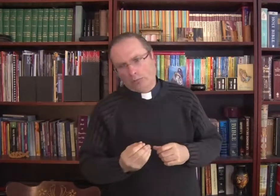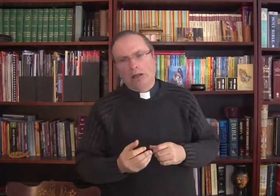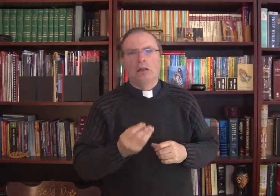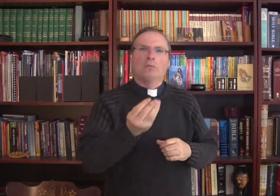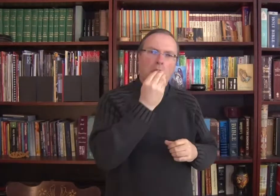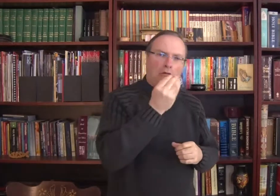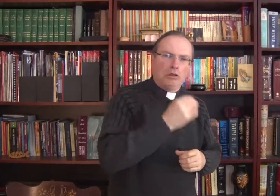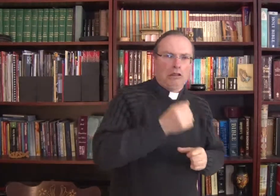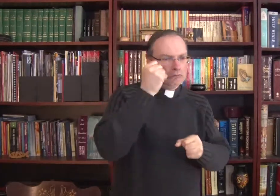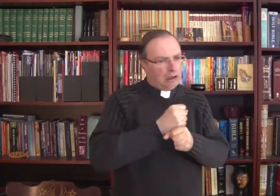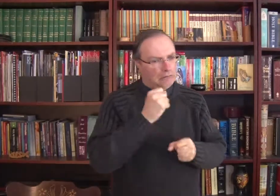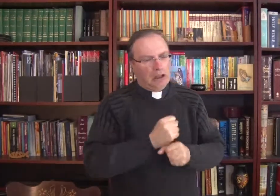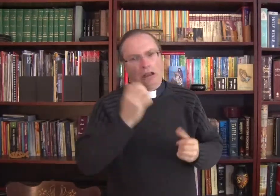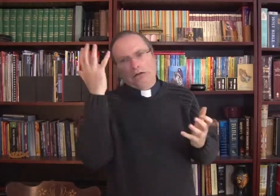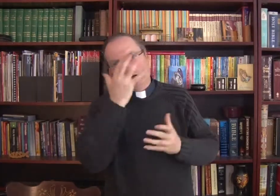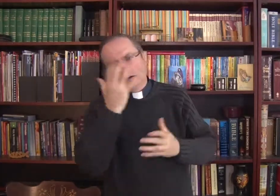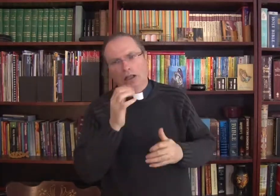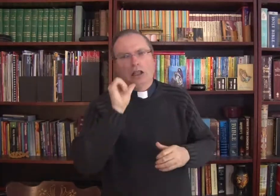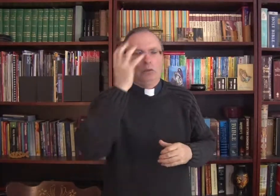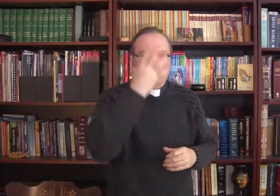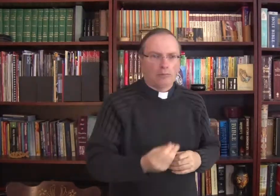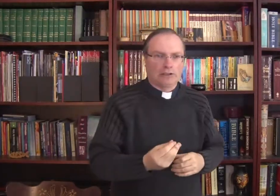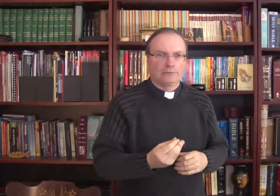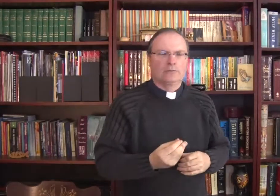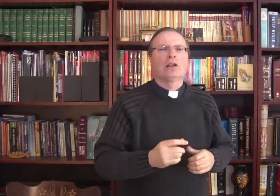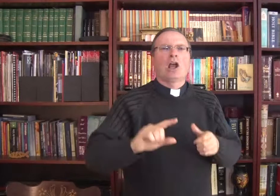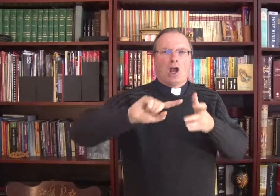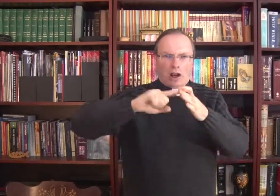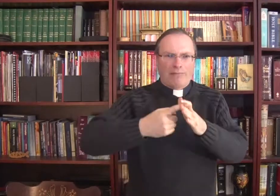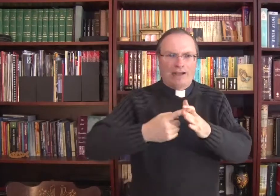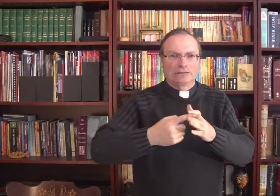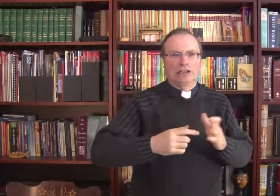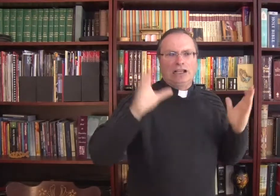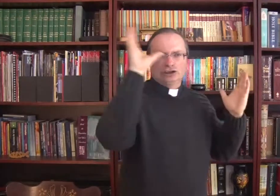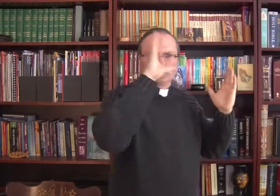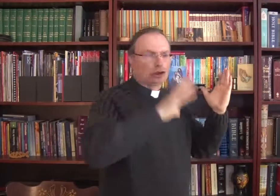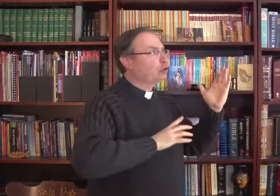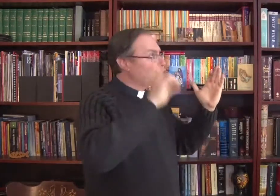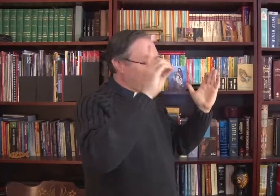manger, travailler, inquiéter, dormir. Commence à chercher Dieu,